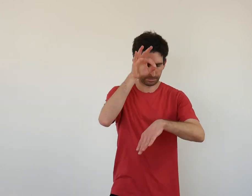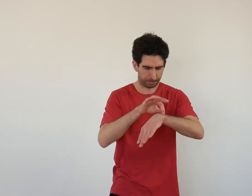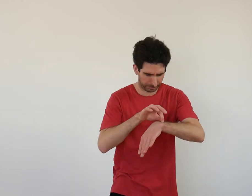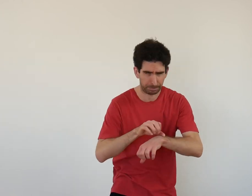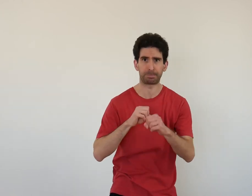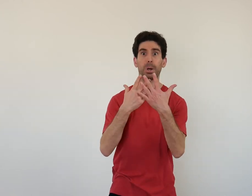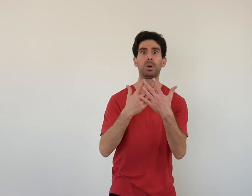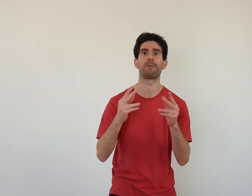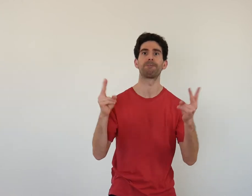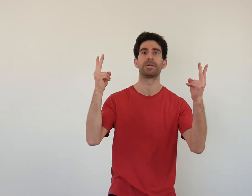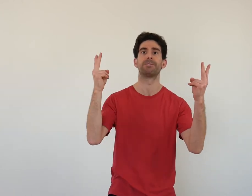plus vive aux piqûres.